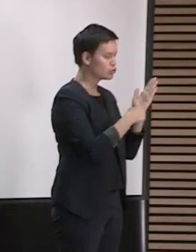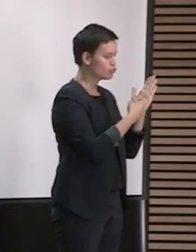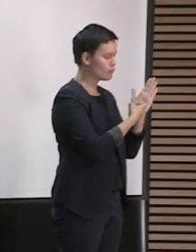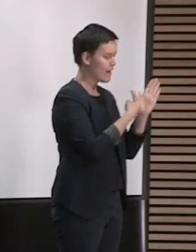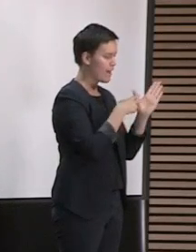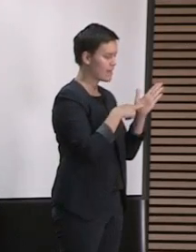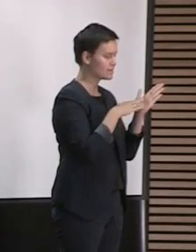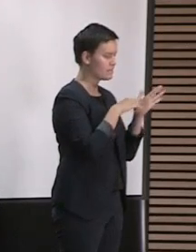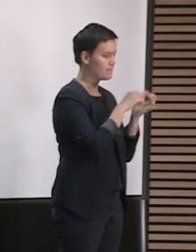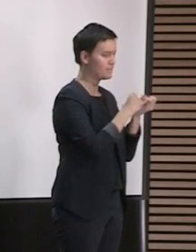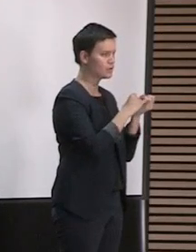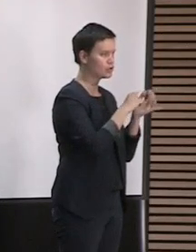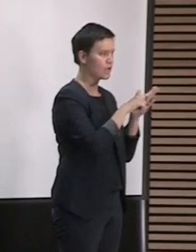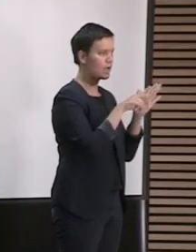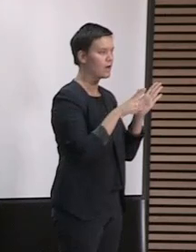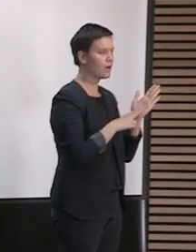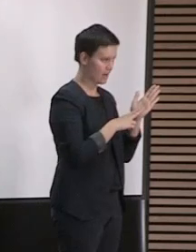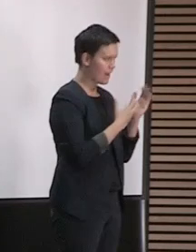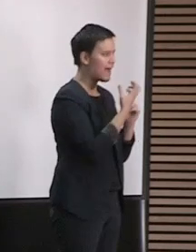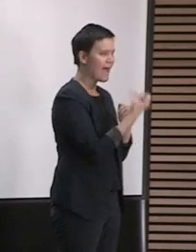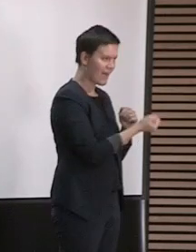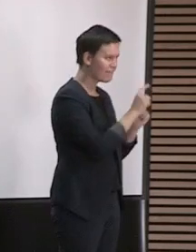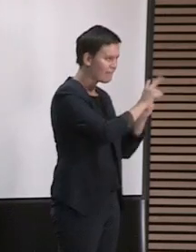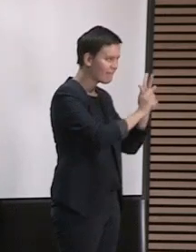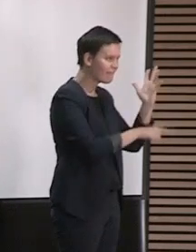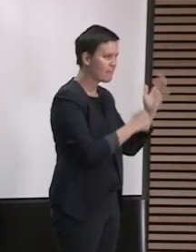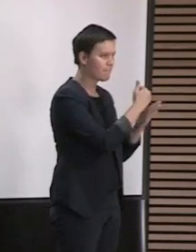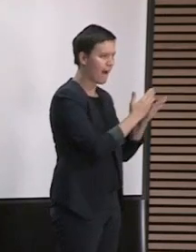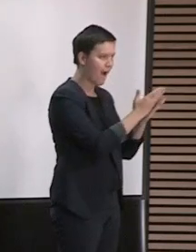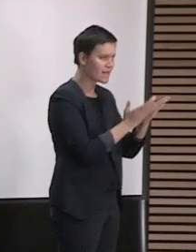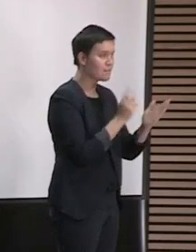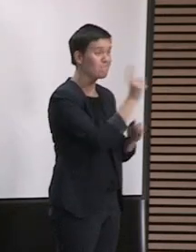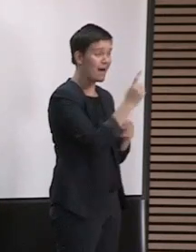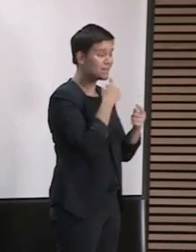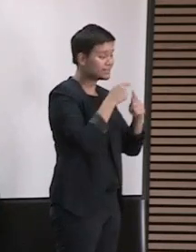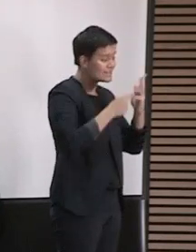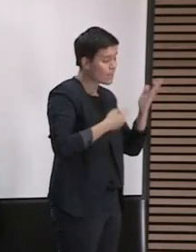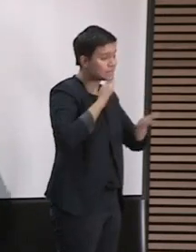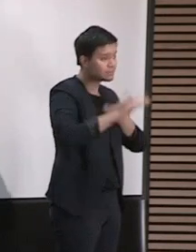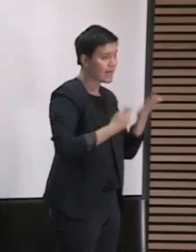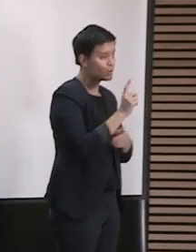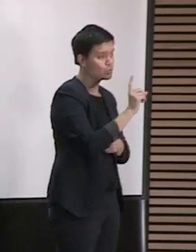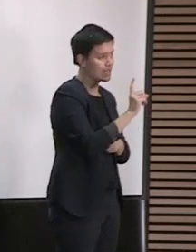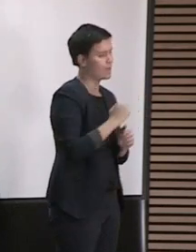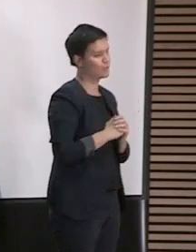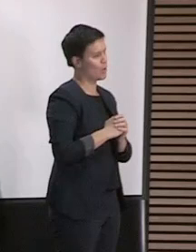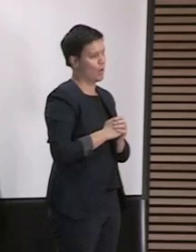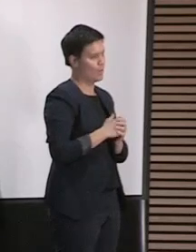atu. I tenei tau i waenga i a